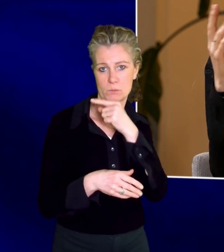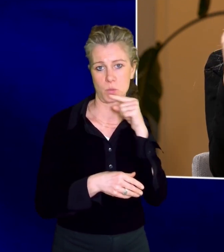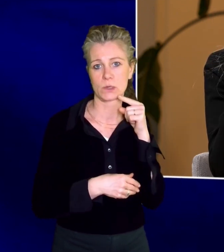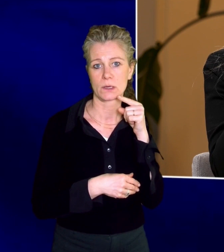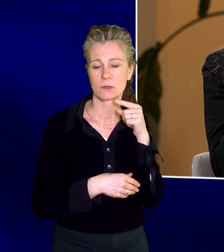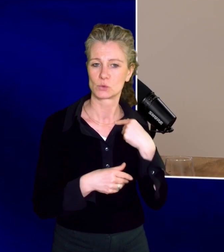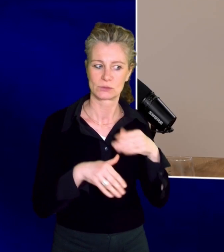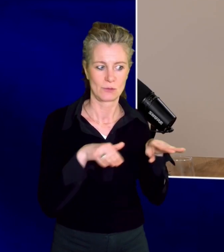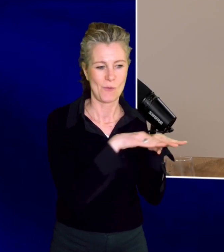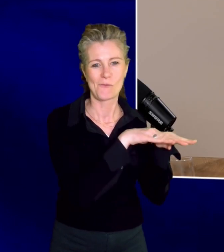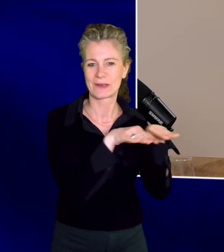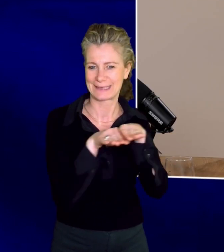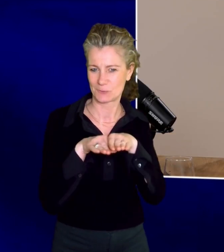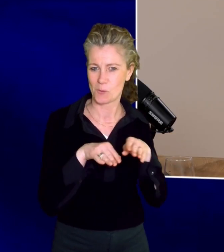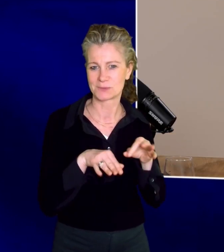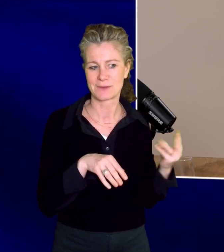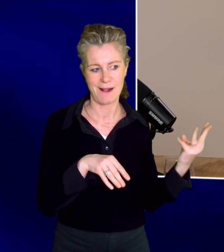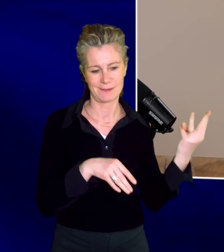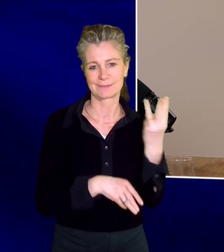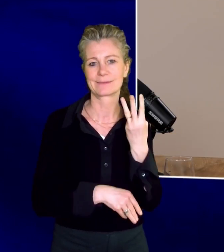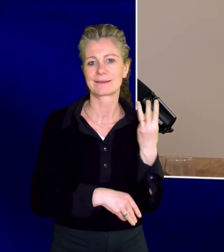En wat helpt jou in het omgaan met hen?